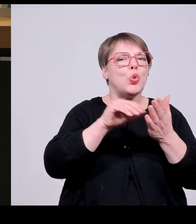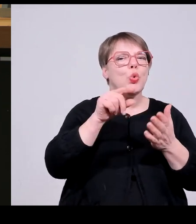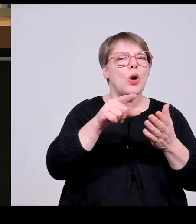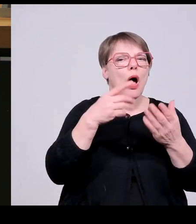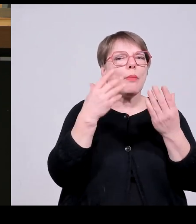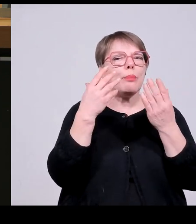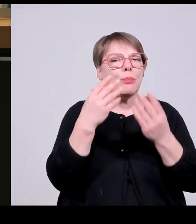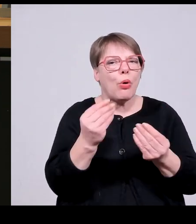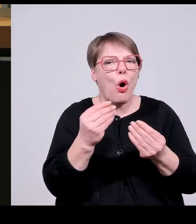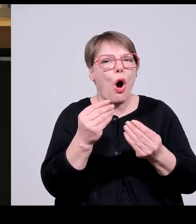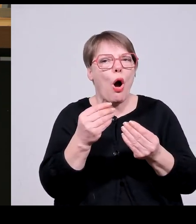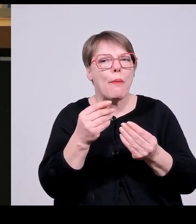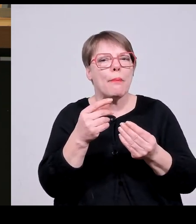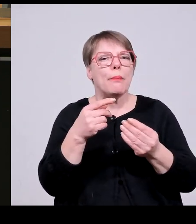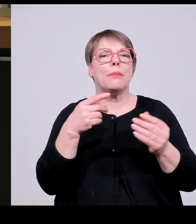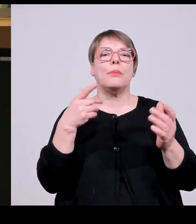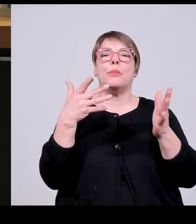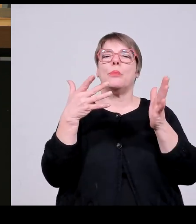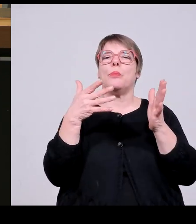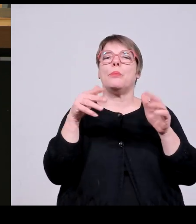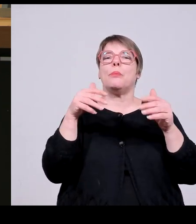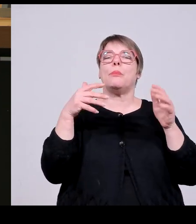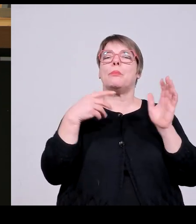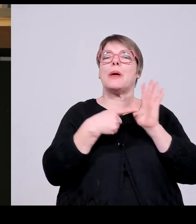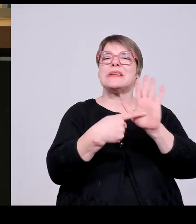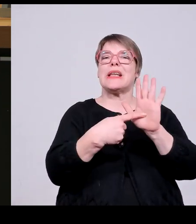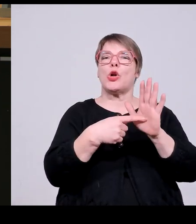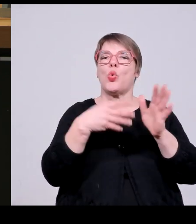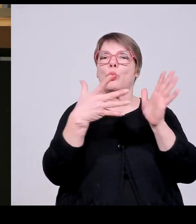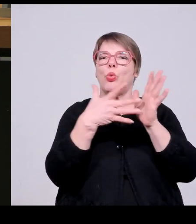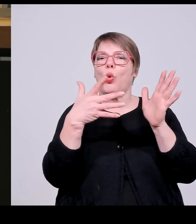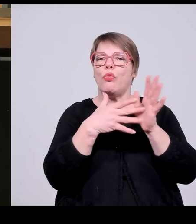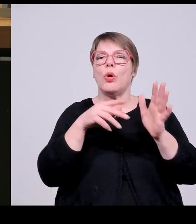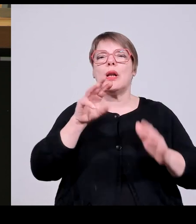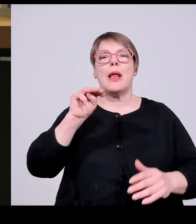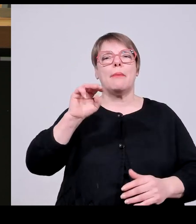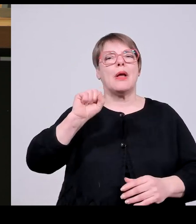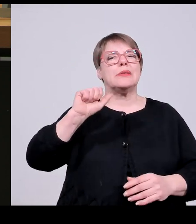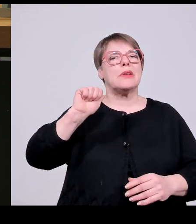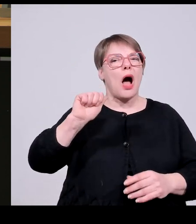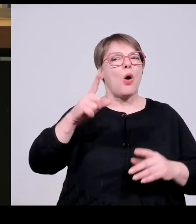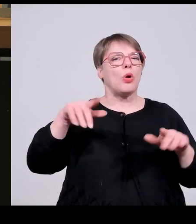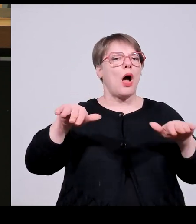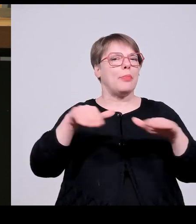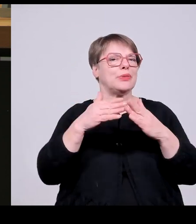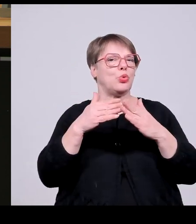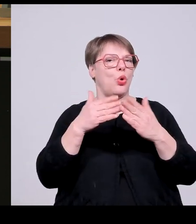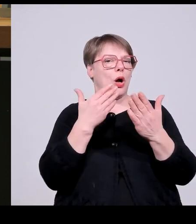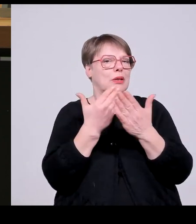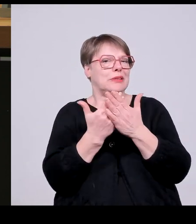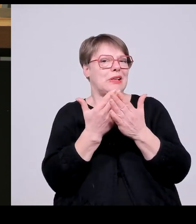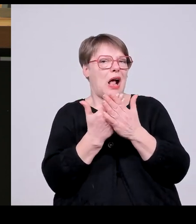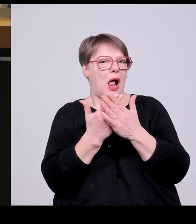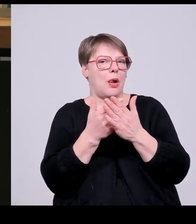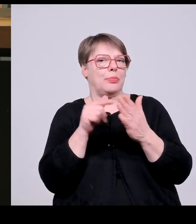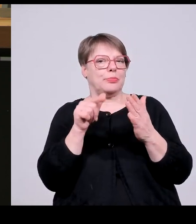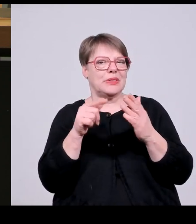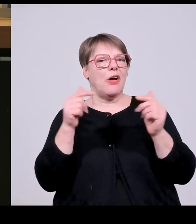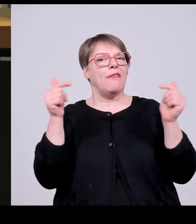Biblotheken müssen zu einer Pflichtaufgabe werden und die Finanzierung durch den Landeshaushalt und die Bezirke muss gewährleistet sein.